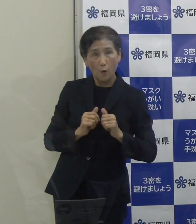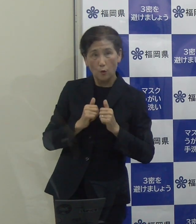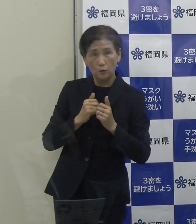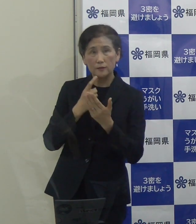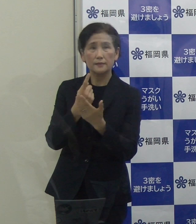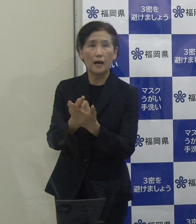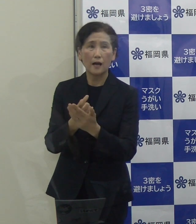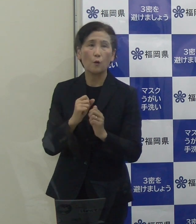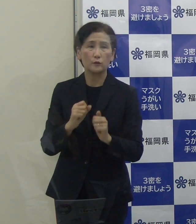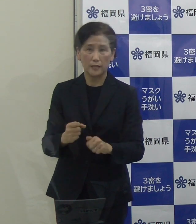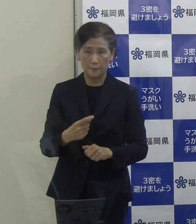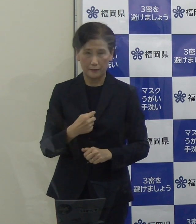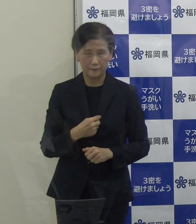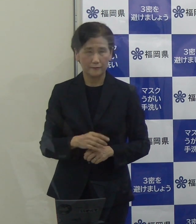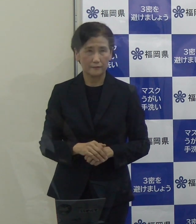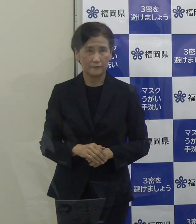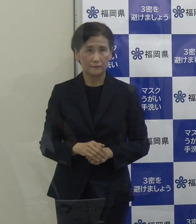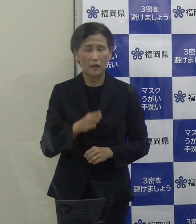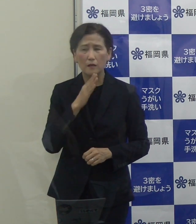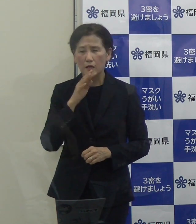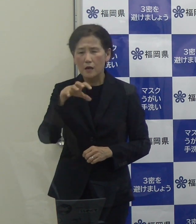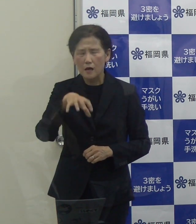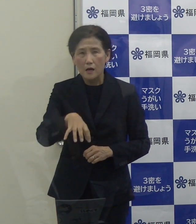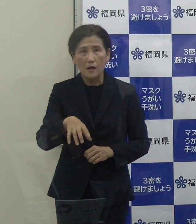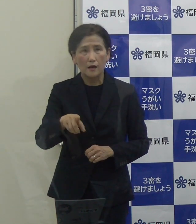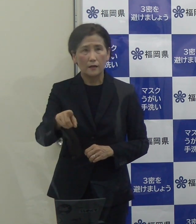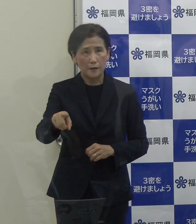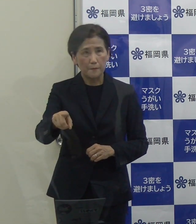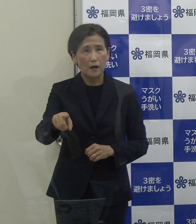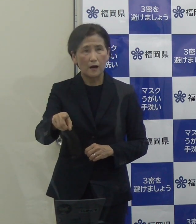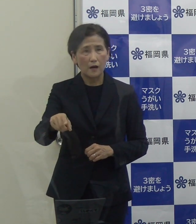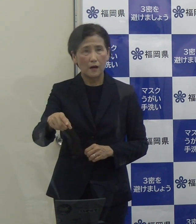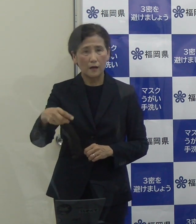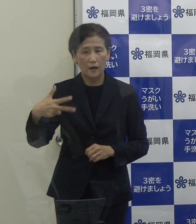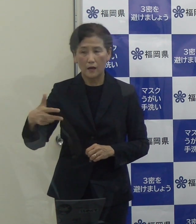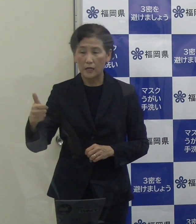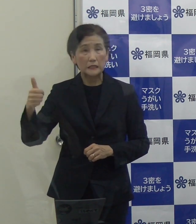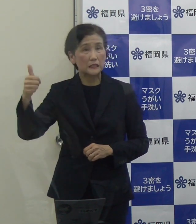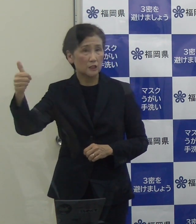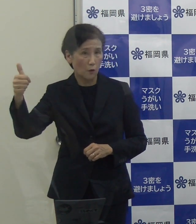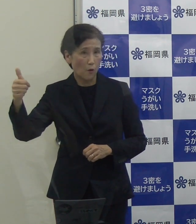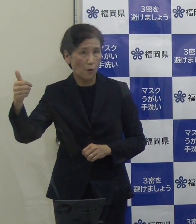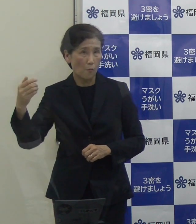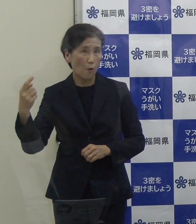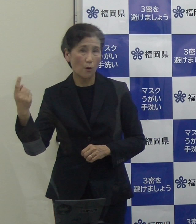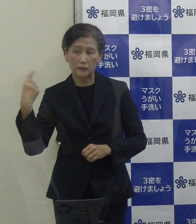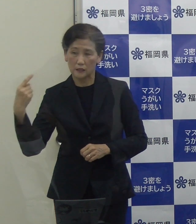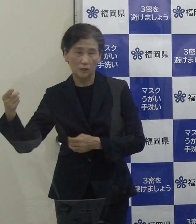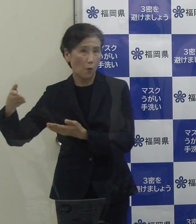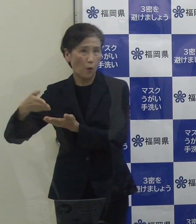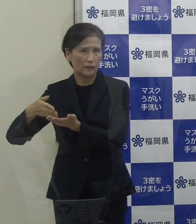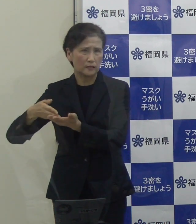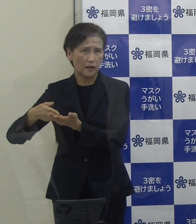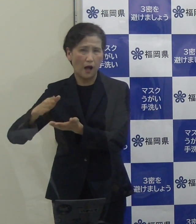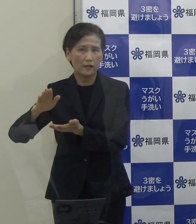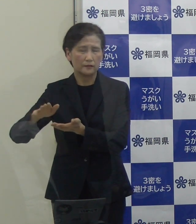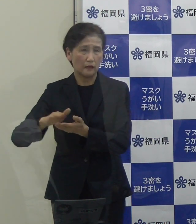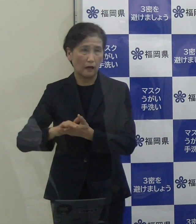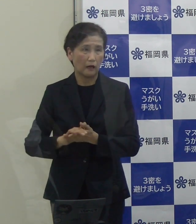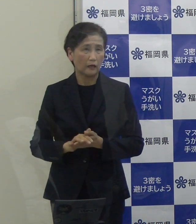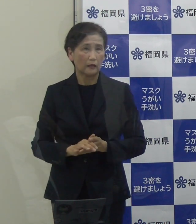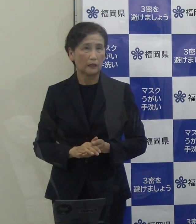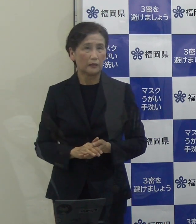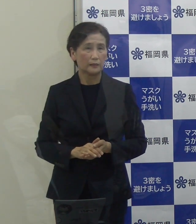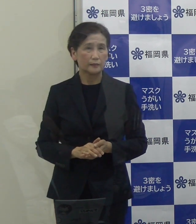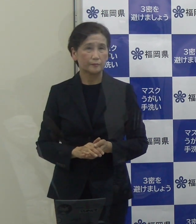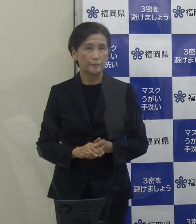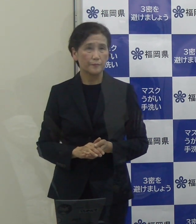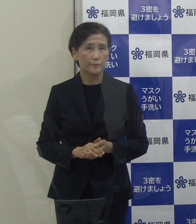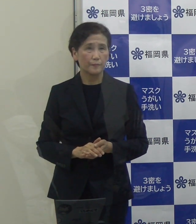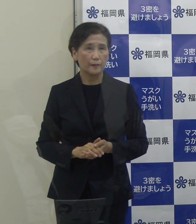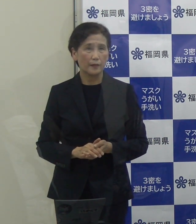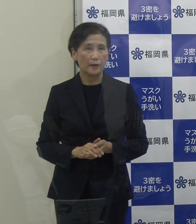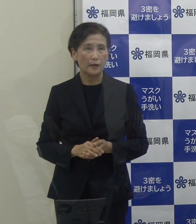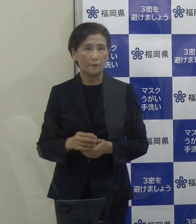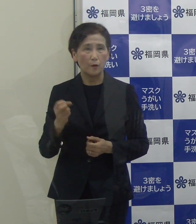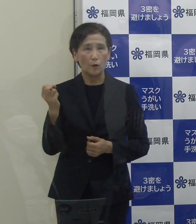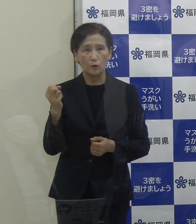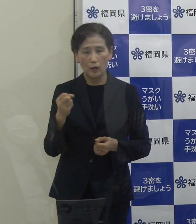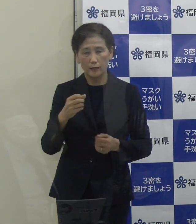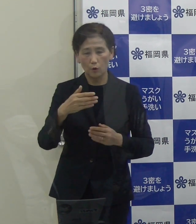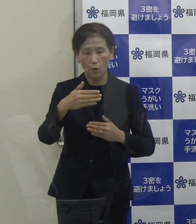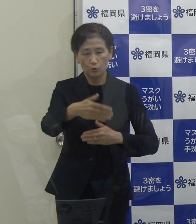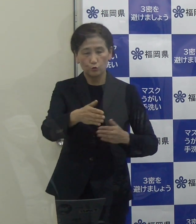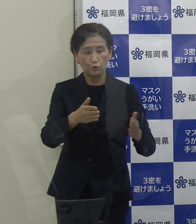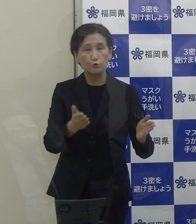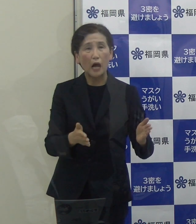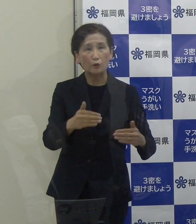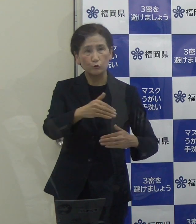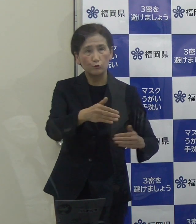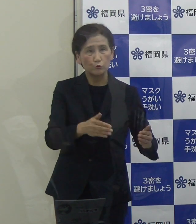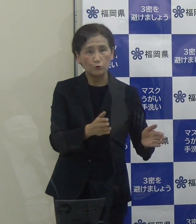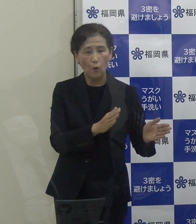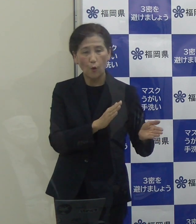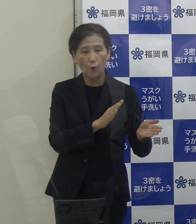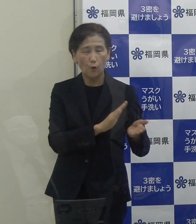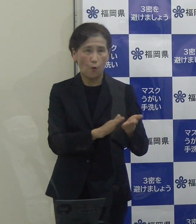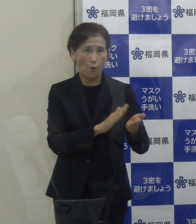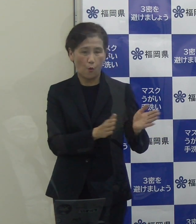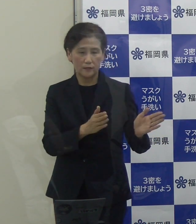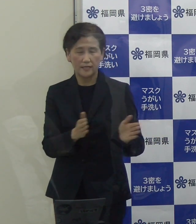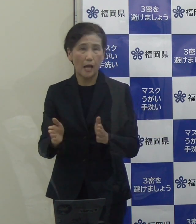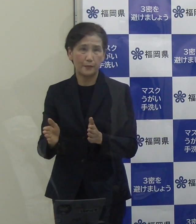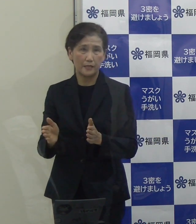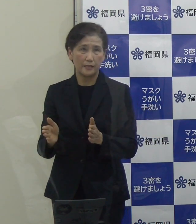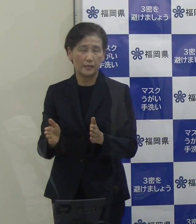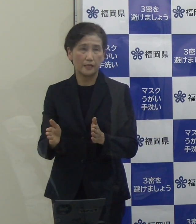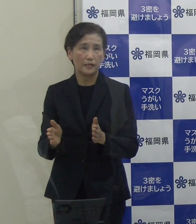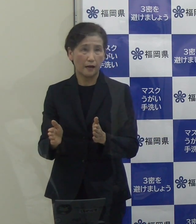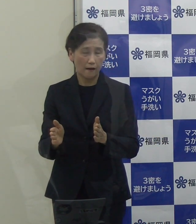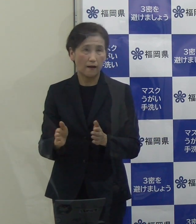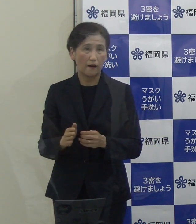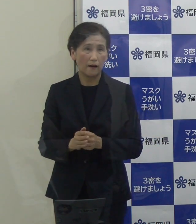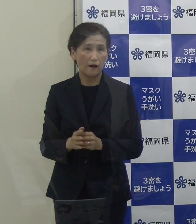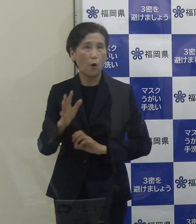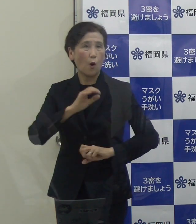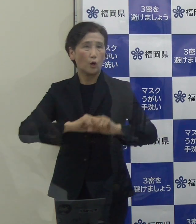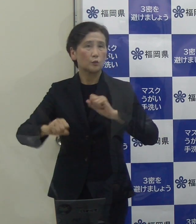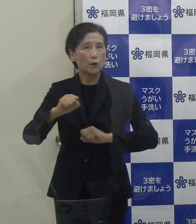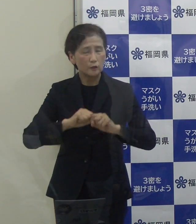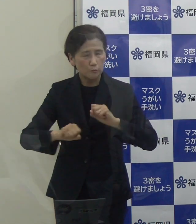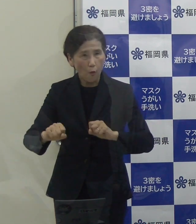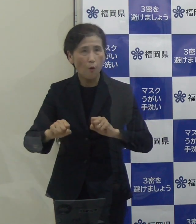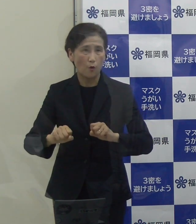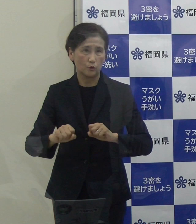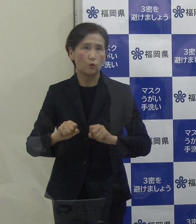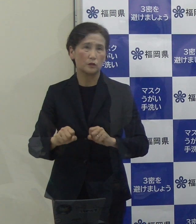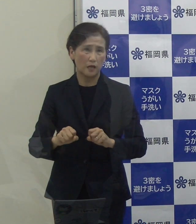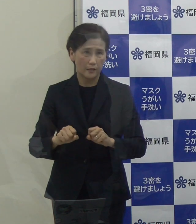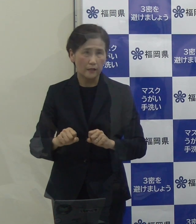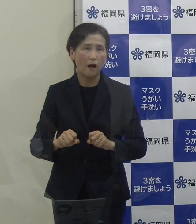北橋市長も昨日の会見でおっしゃっておられますように、再整備、いわゆる区画整理に、北九州市が施行者として取り組もうとしている、その矢先の火事であります。